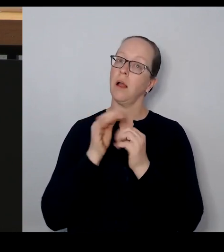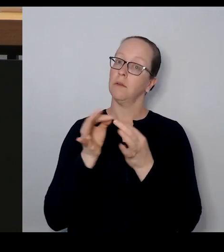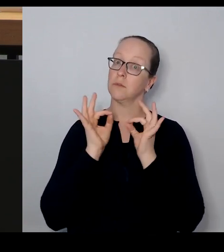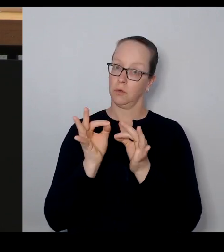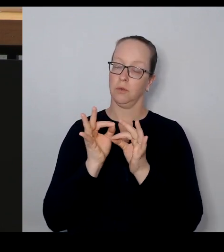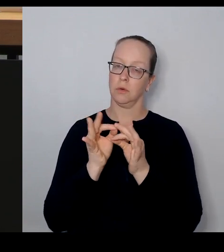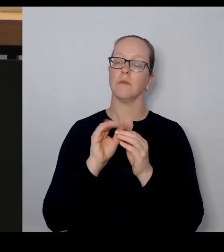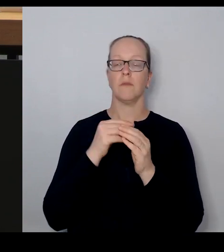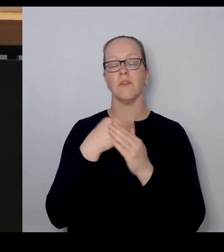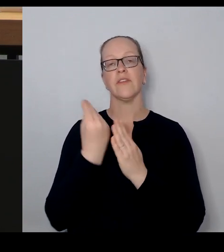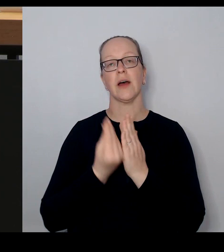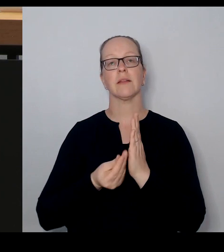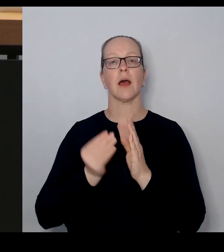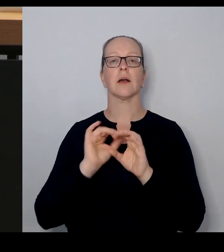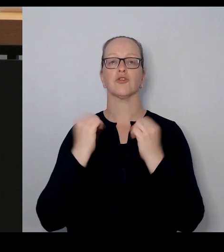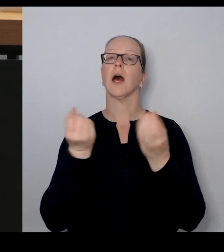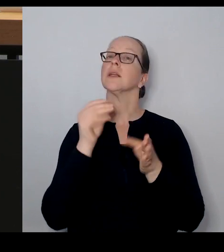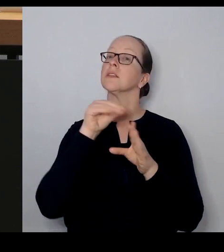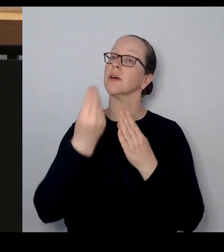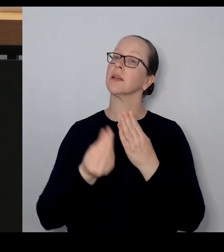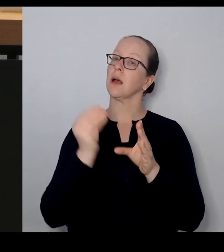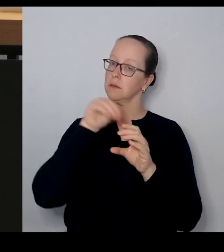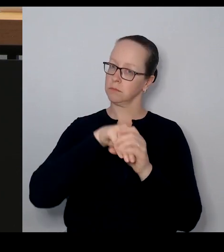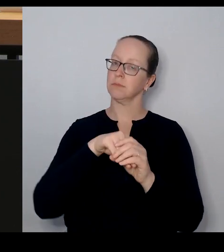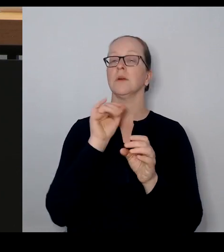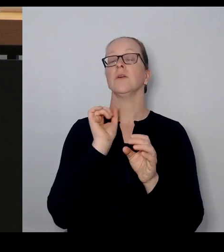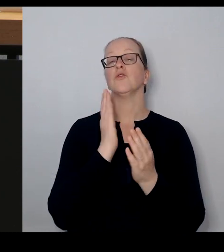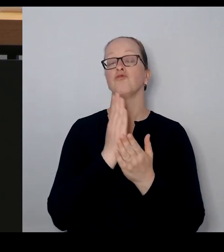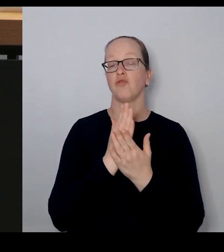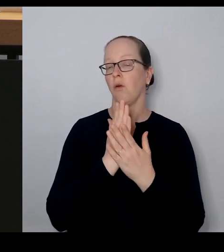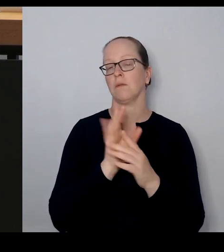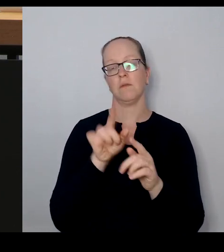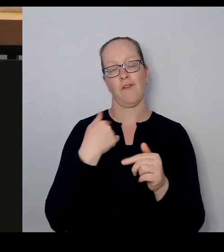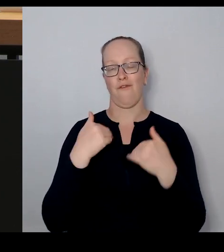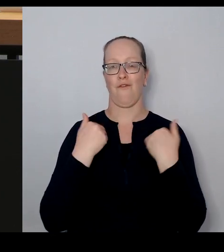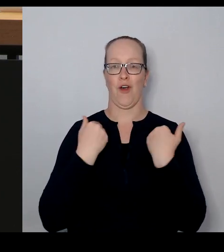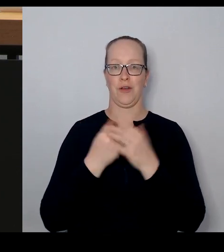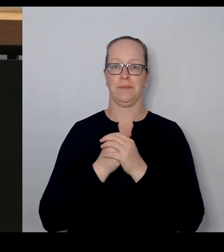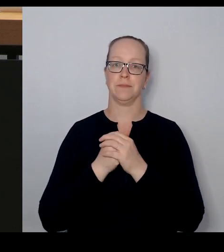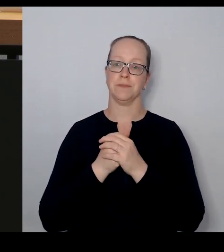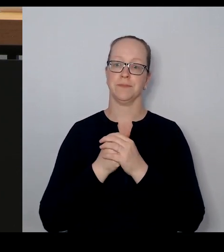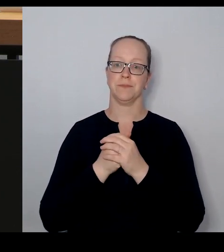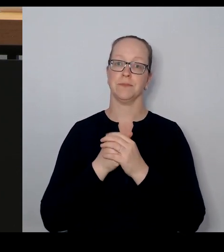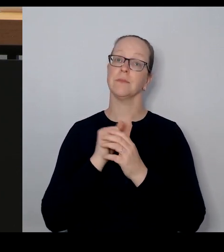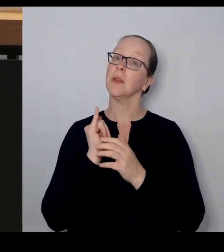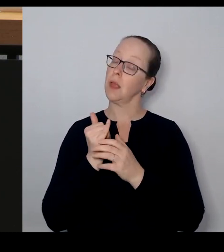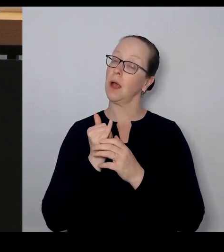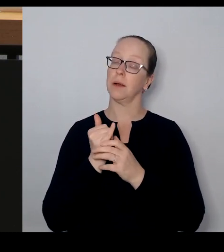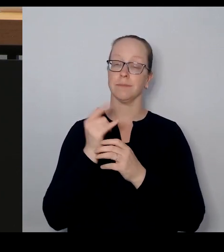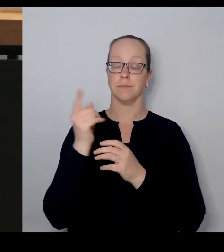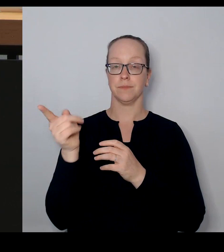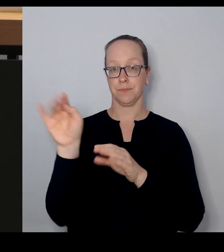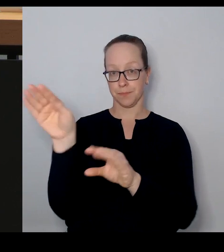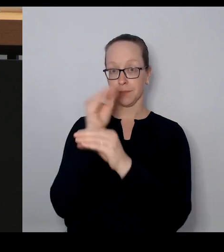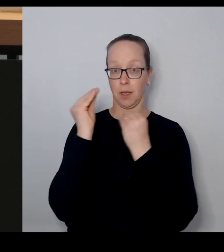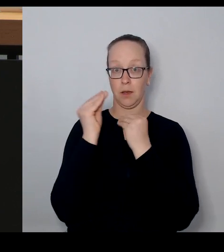konnte und in der Tat, Sie haben auf die Finanzlage des Landes Berlins hingewiesen. Ist das für uns auch ein ernstes Thema?